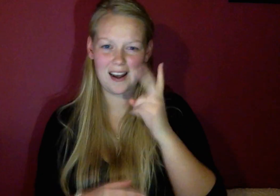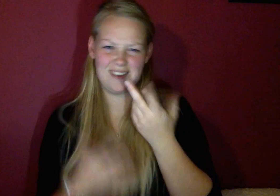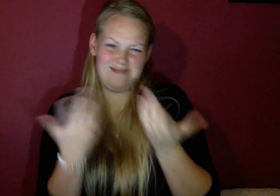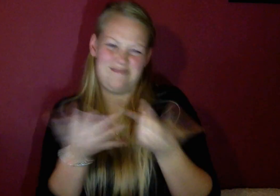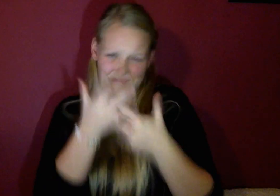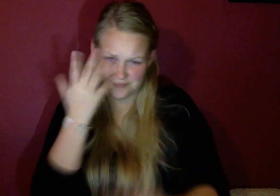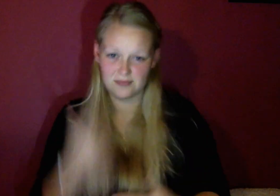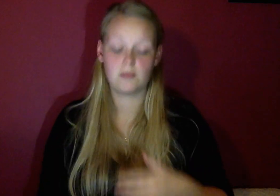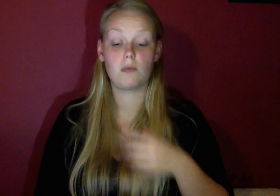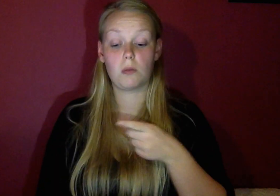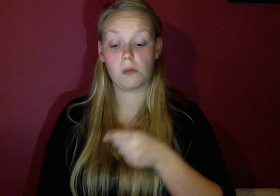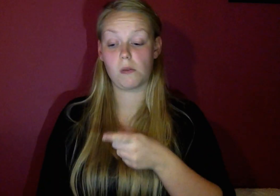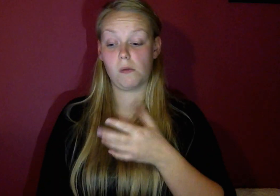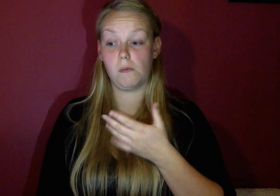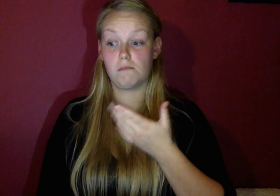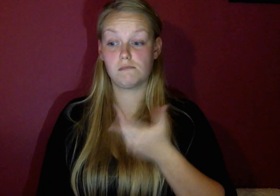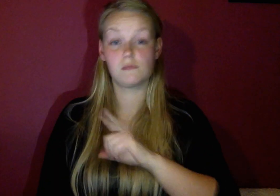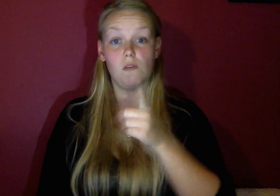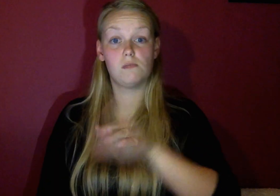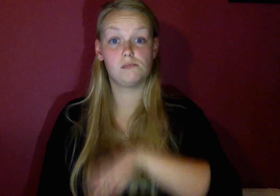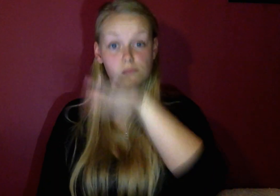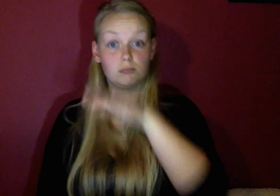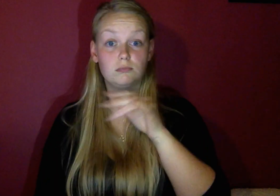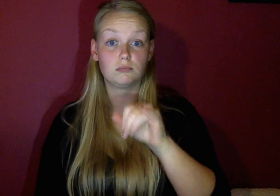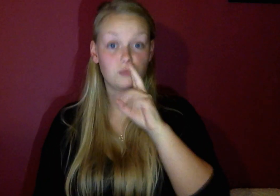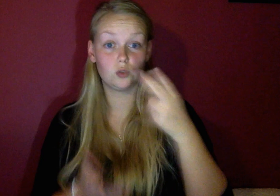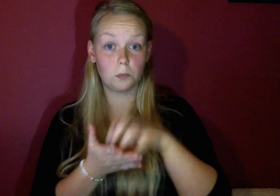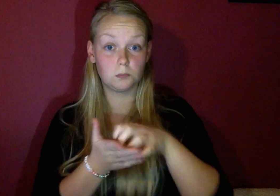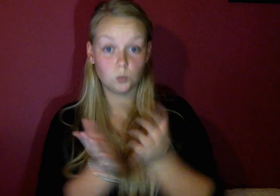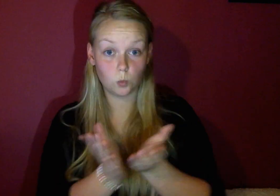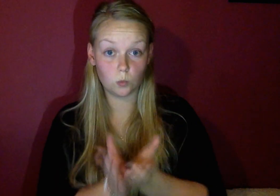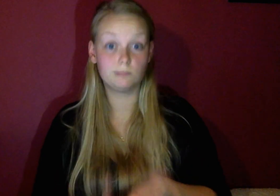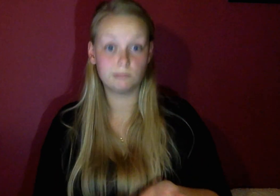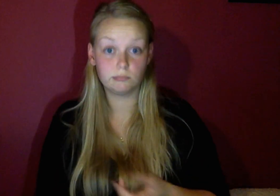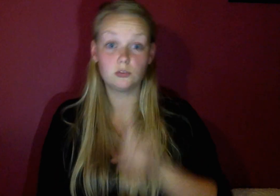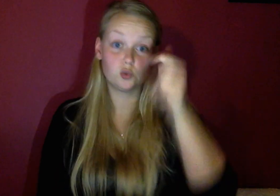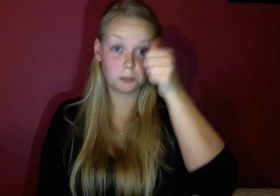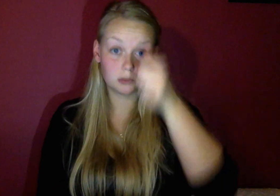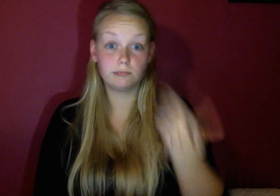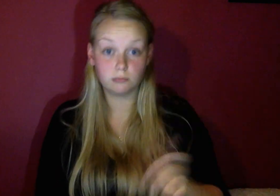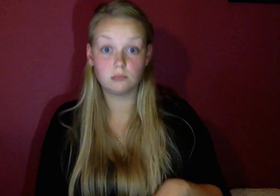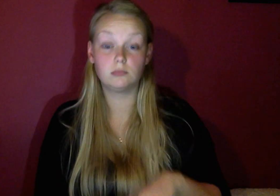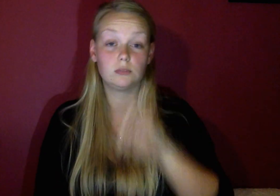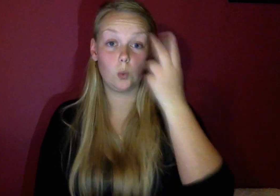Eller, ja det finns mer... Så de växer upp och går på vanlig kommunal skola, gymnasium och sen universitet